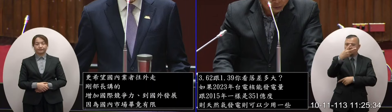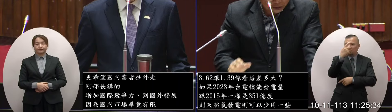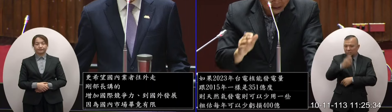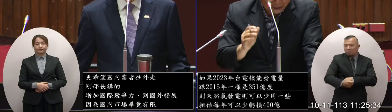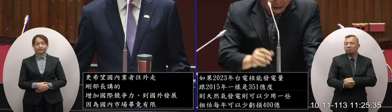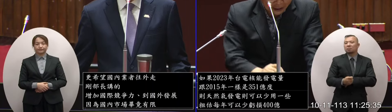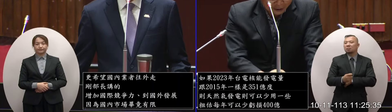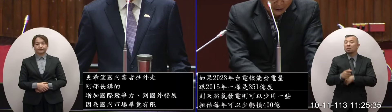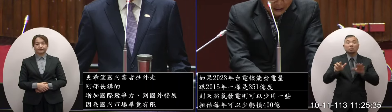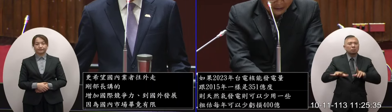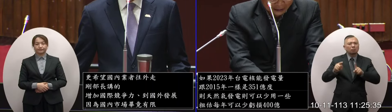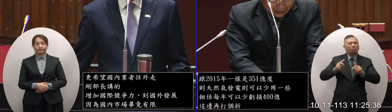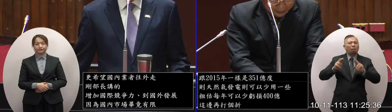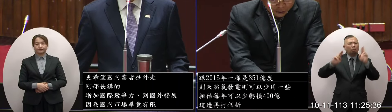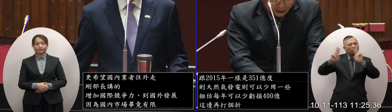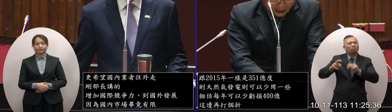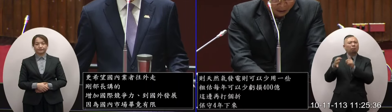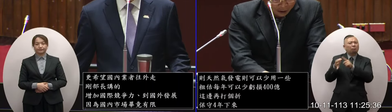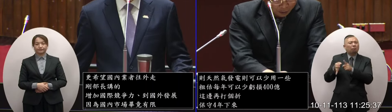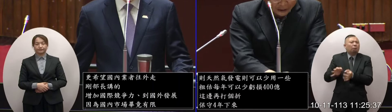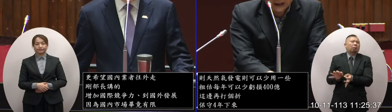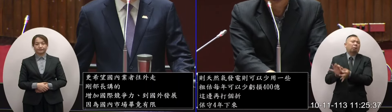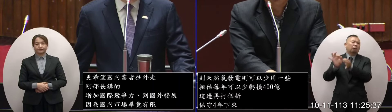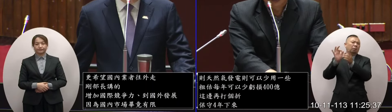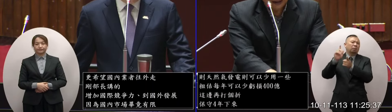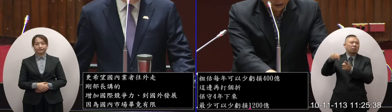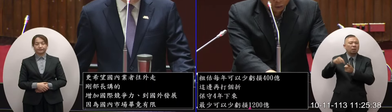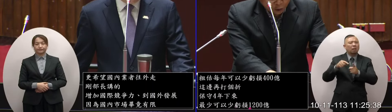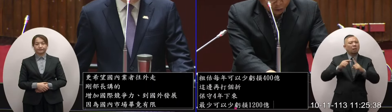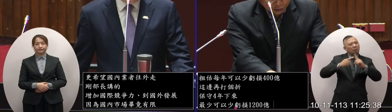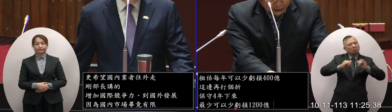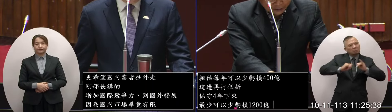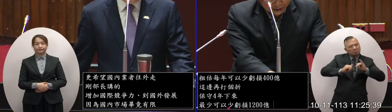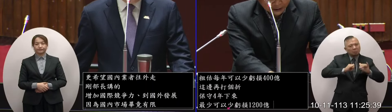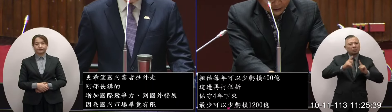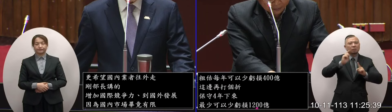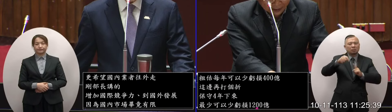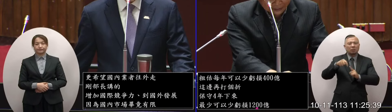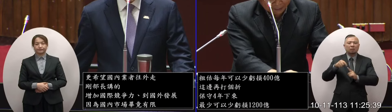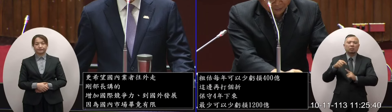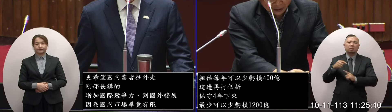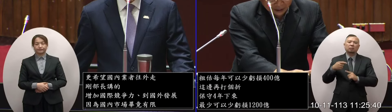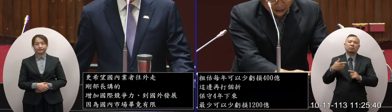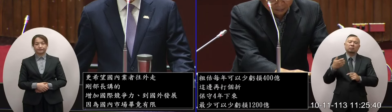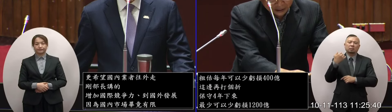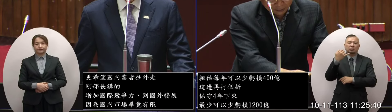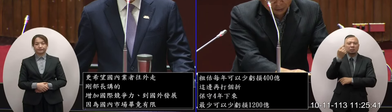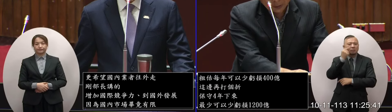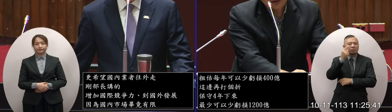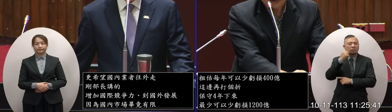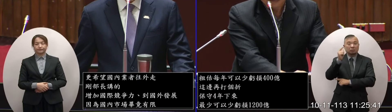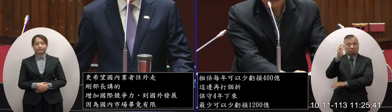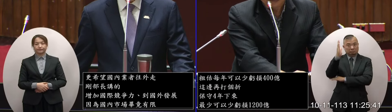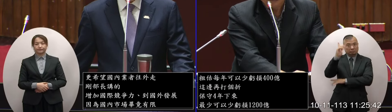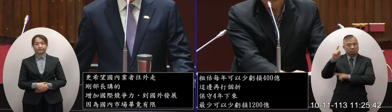如今電價又要上漲 人民卻要為政府 錯誤的能源政策買單 人民怎麼會不生氣呢